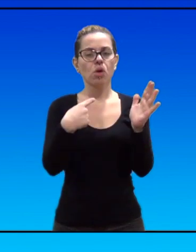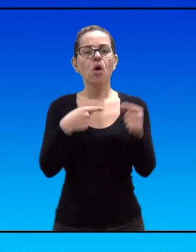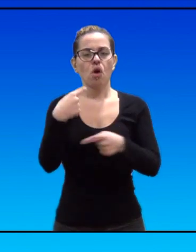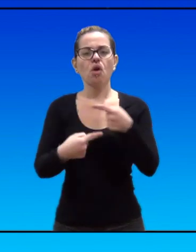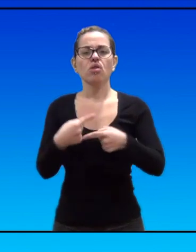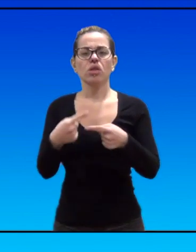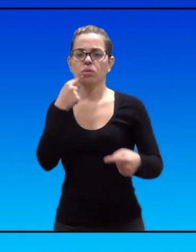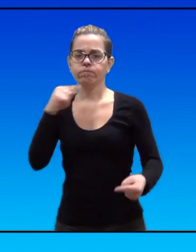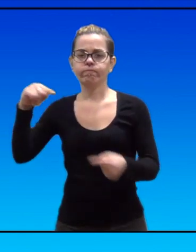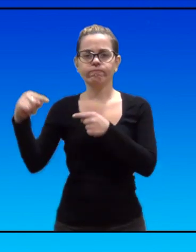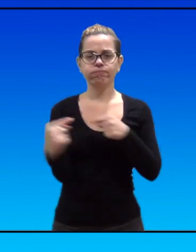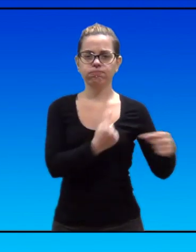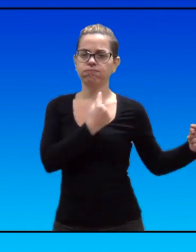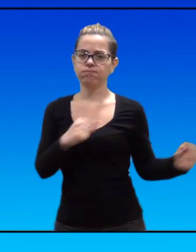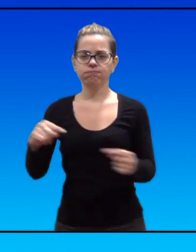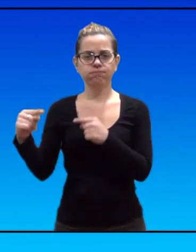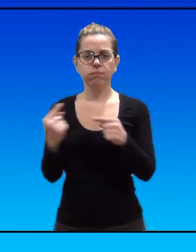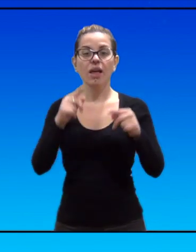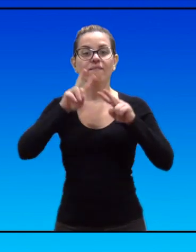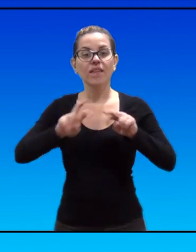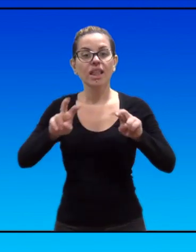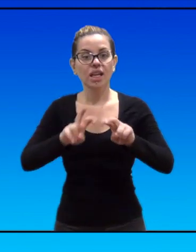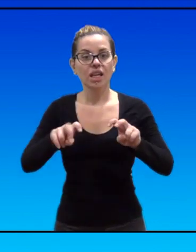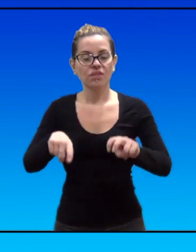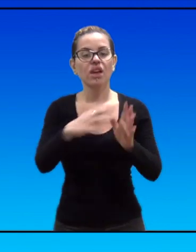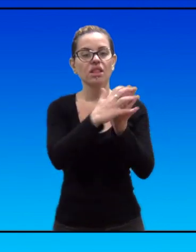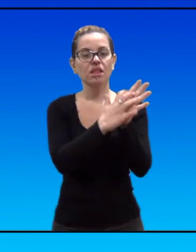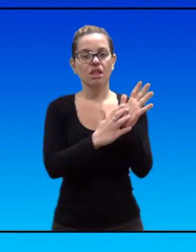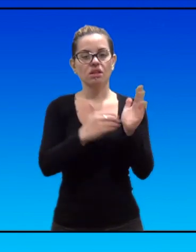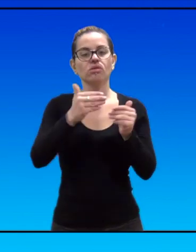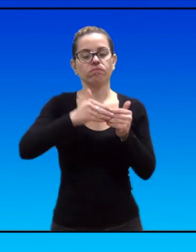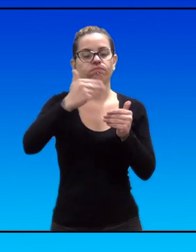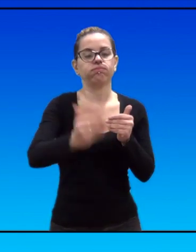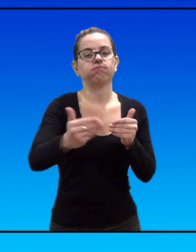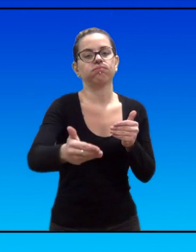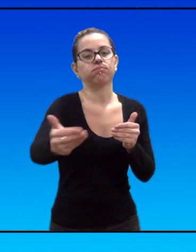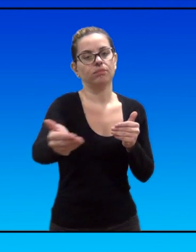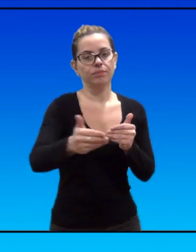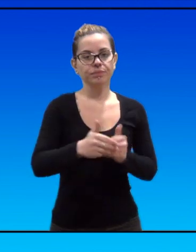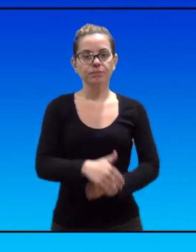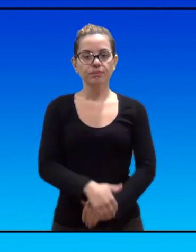quest'ultimo sarà oggetto di esame congiunto nelle prossime sedute.